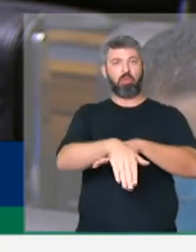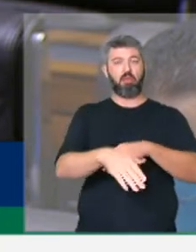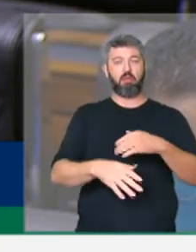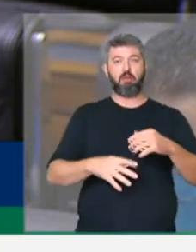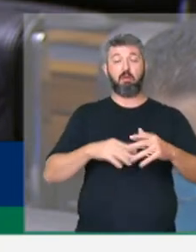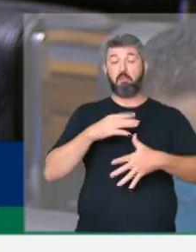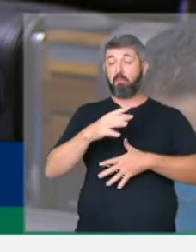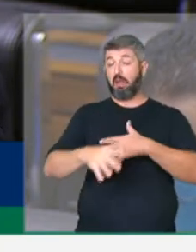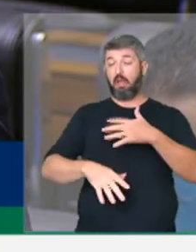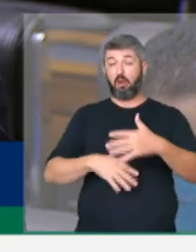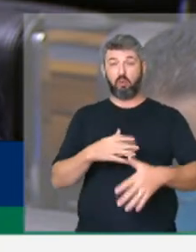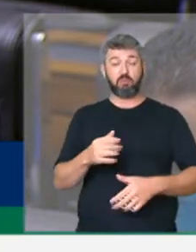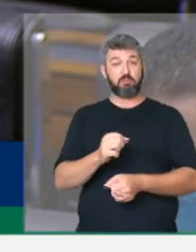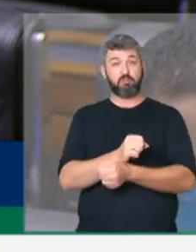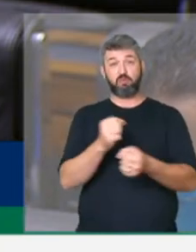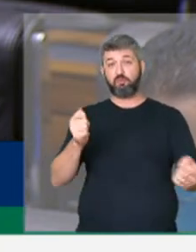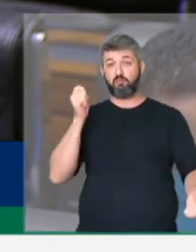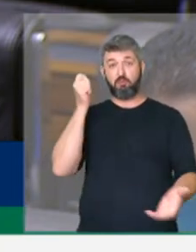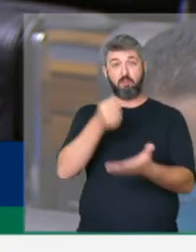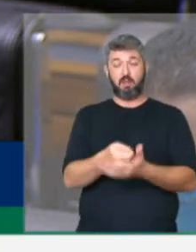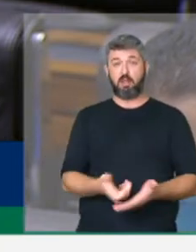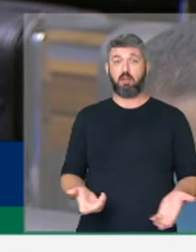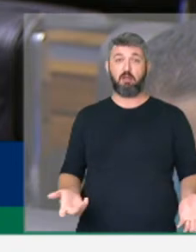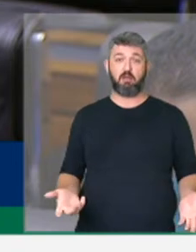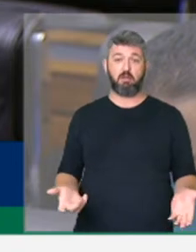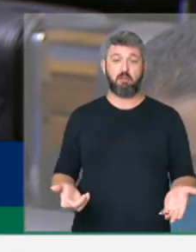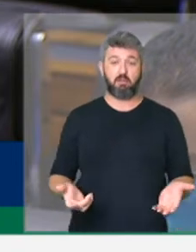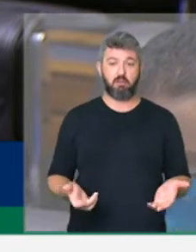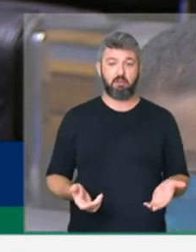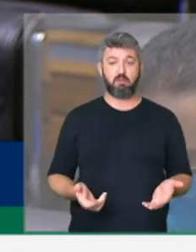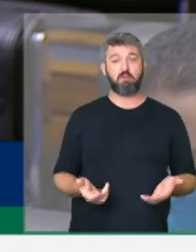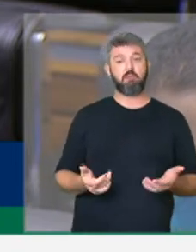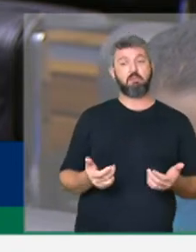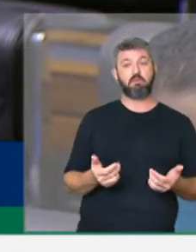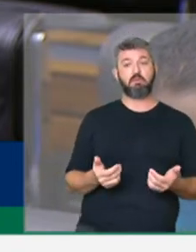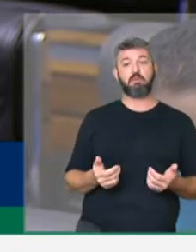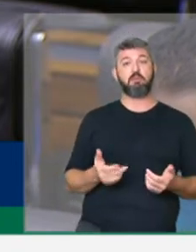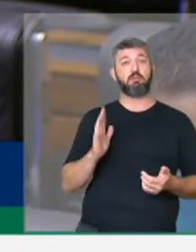NÃO É DE BOM ALVITRE VOCÊ RECONHECER UMA DÍVIDA QUE TENHA UMA INADIMPLÊNCIA DE